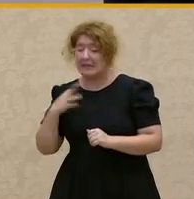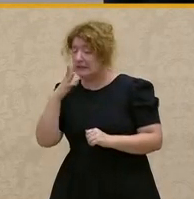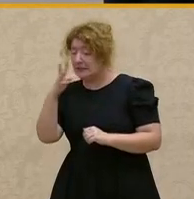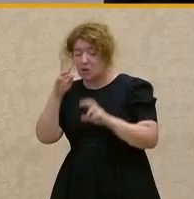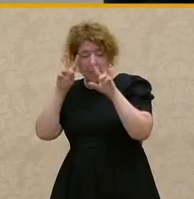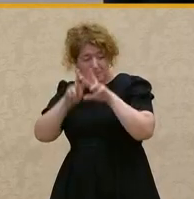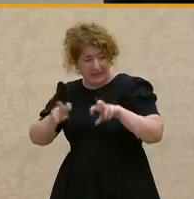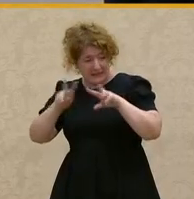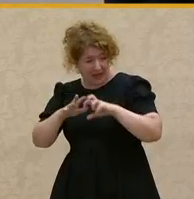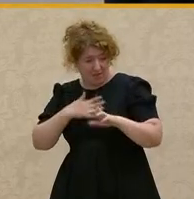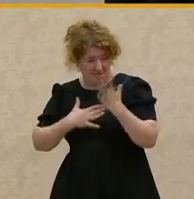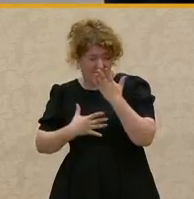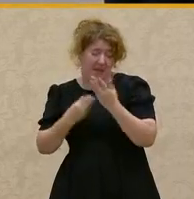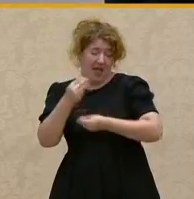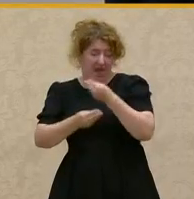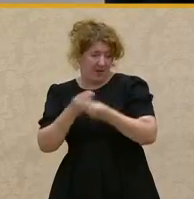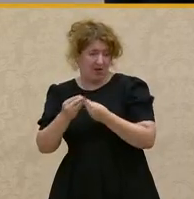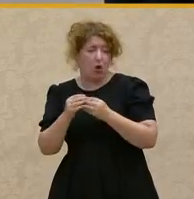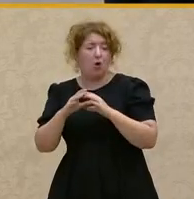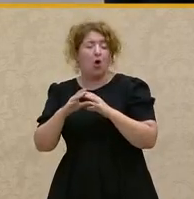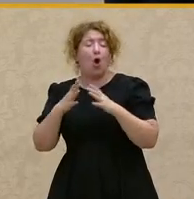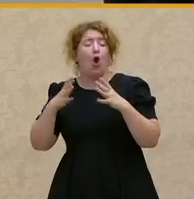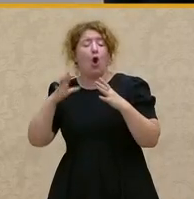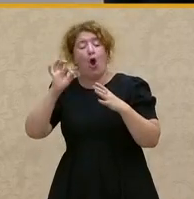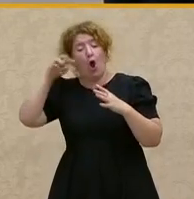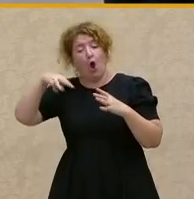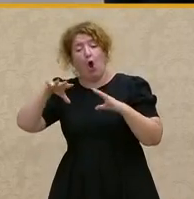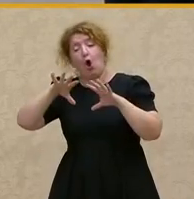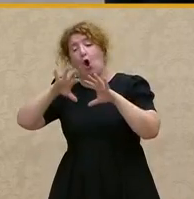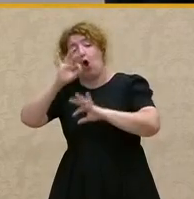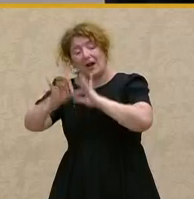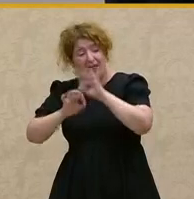por nuestra organización la Organización Mundial de la Salud aprobaba el conjunto de indicadores